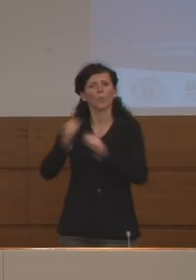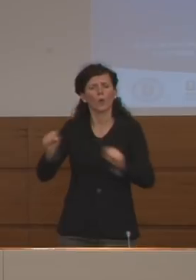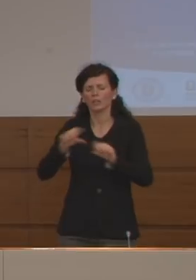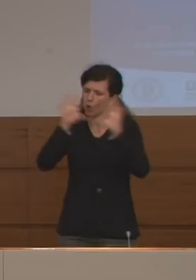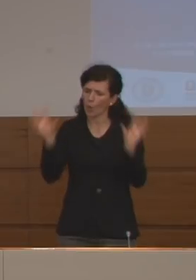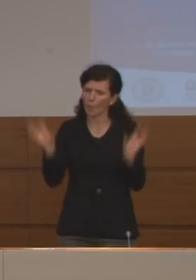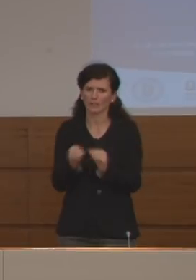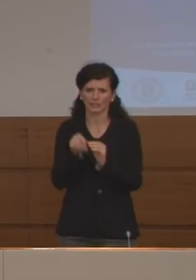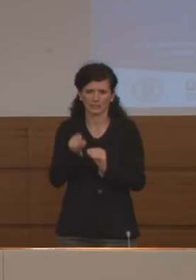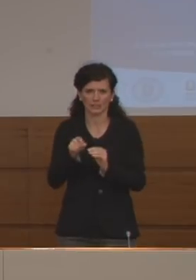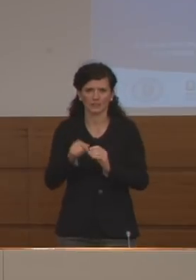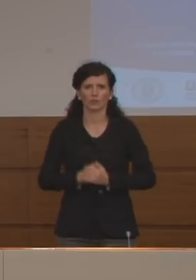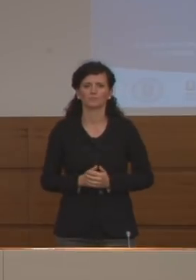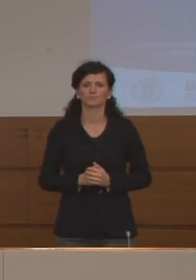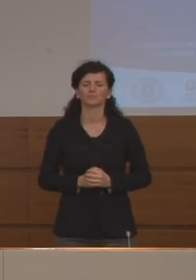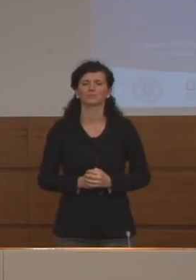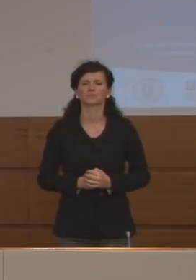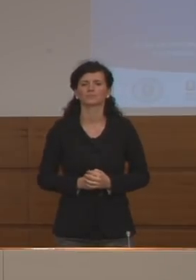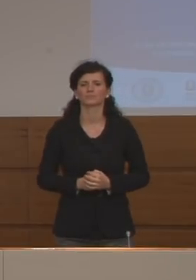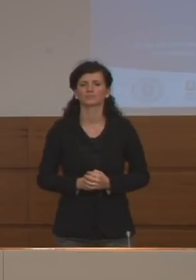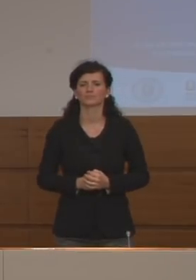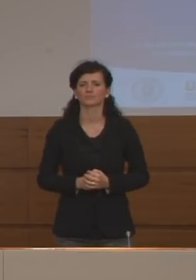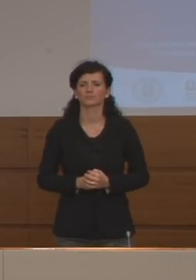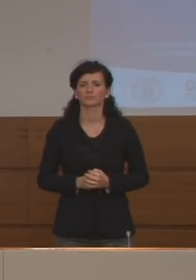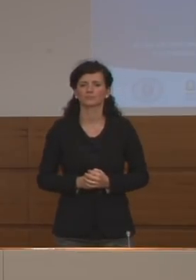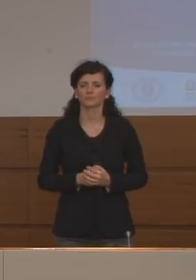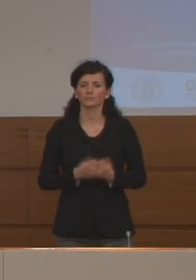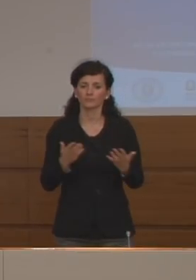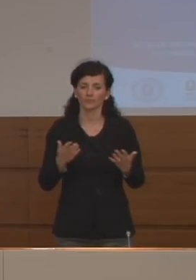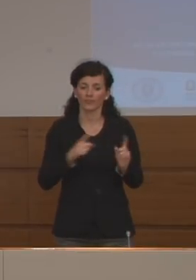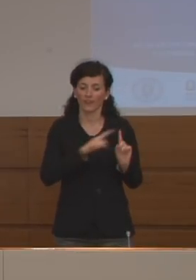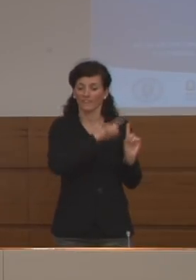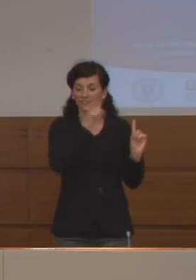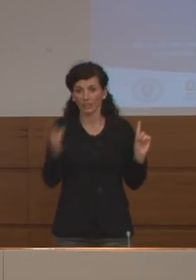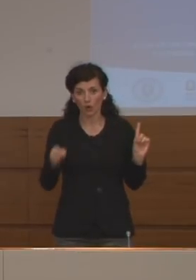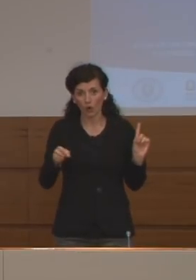Per quello che riguarda le somme raccolte dal Dipartimento della